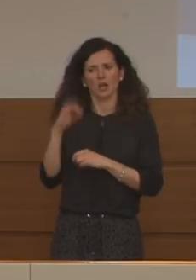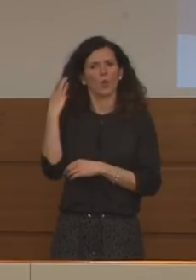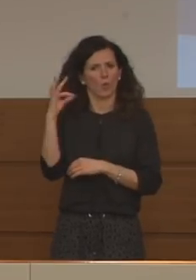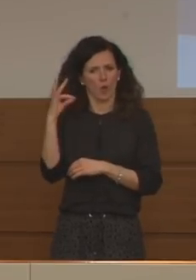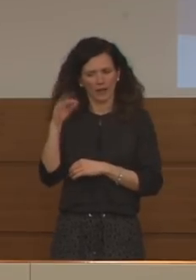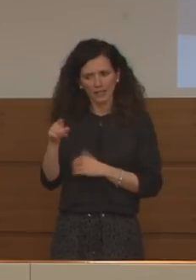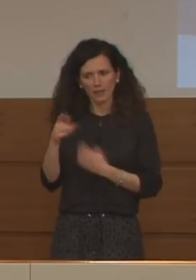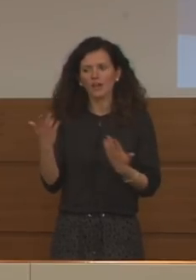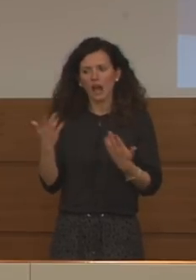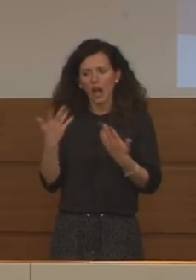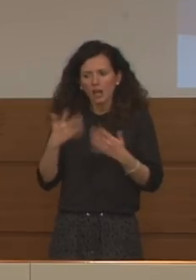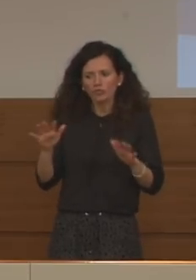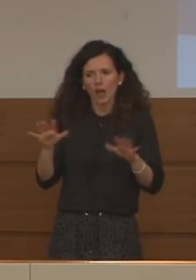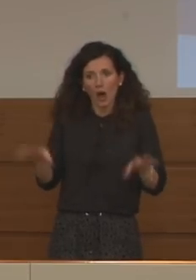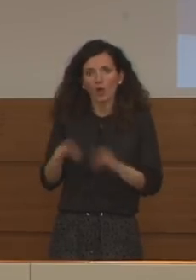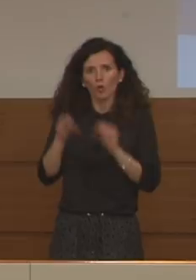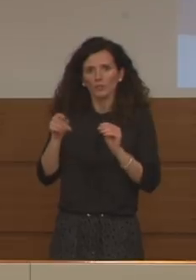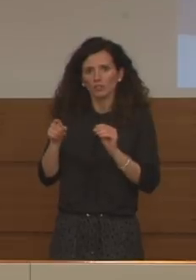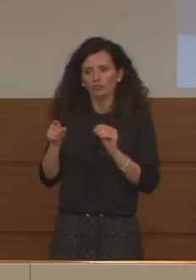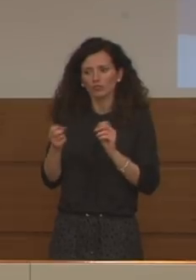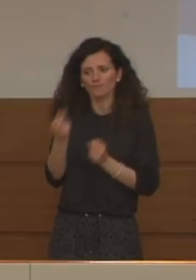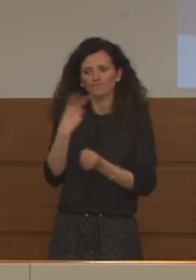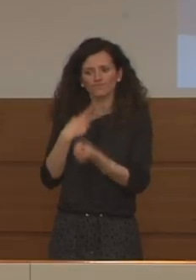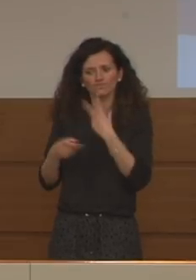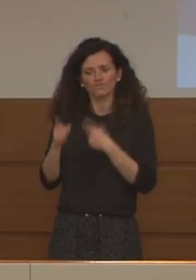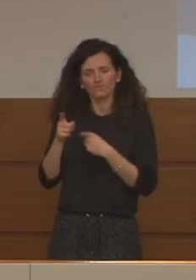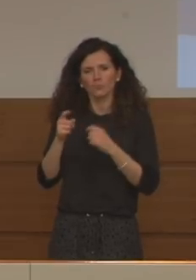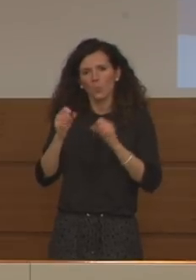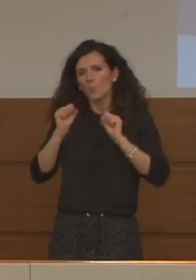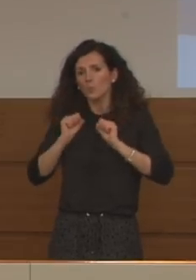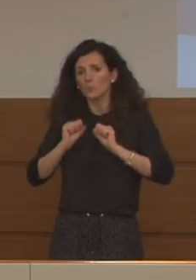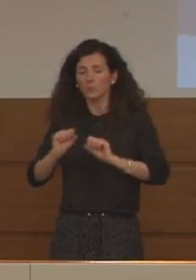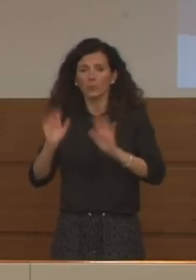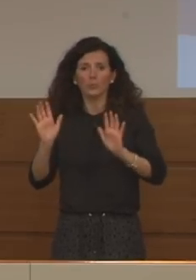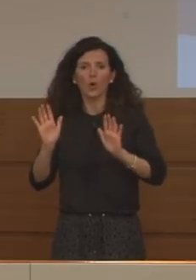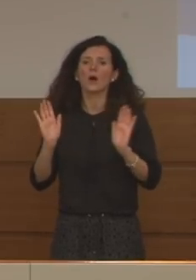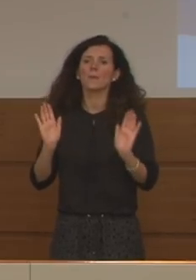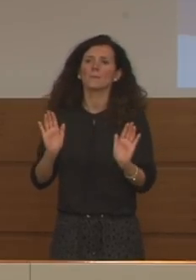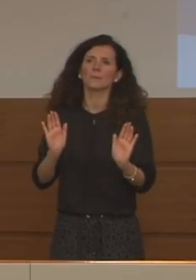avere delle indicazioni orientative su questo. E per dire che cosa? per dire